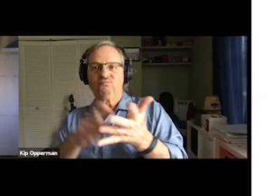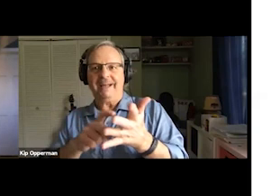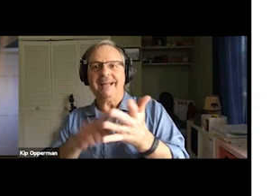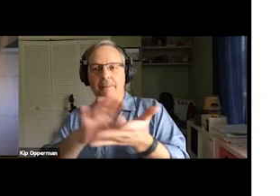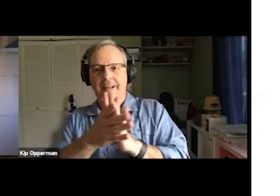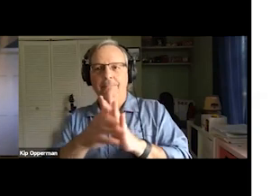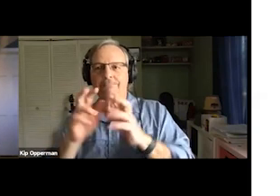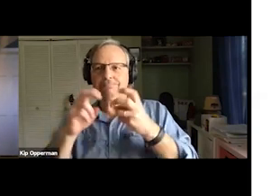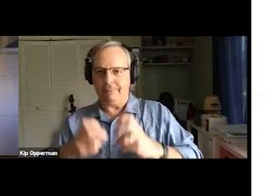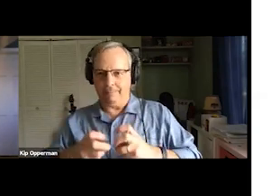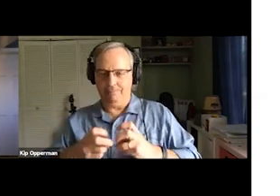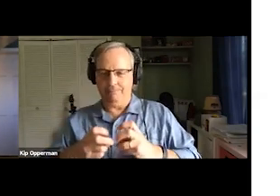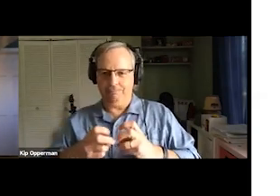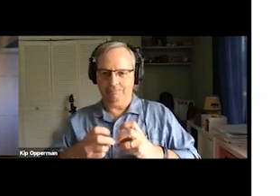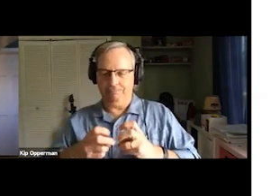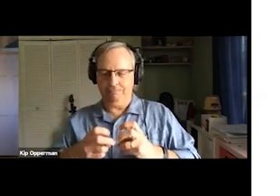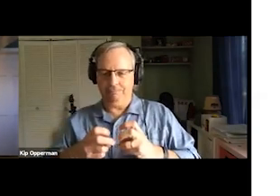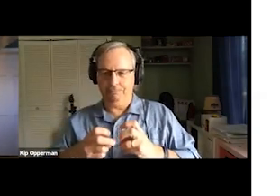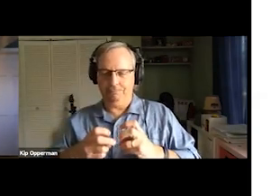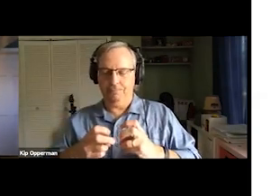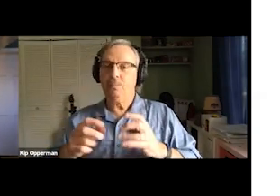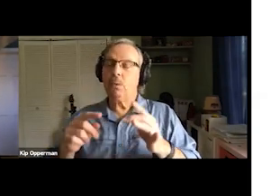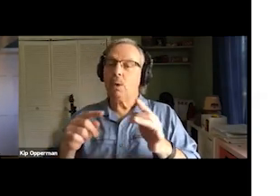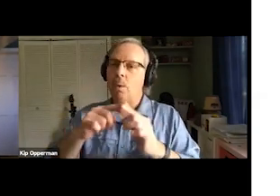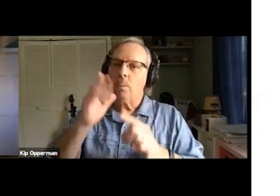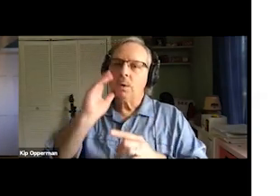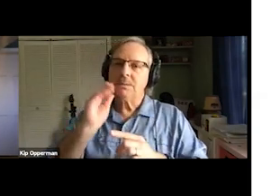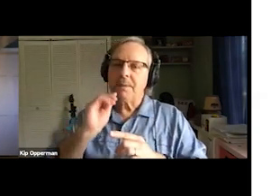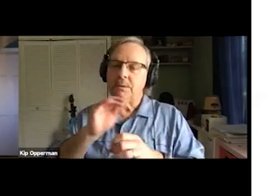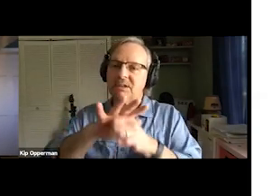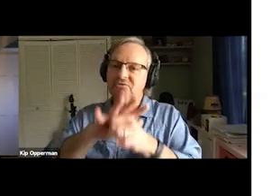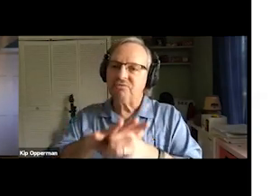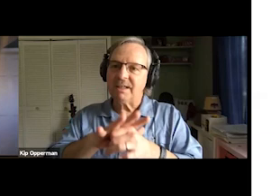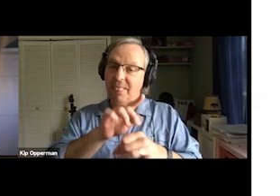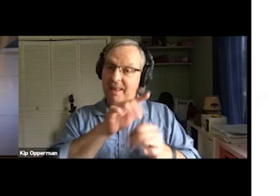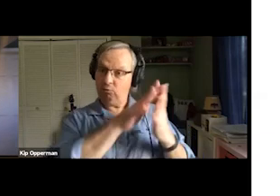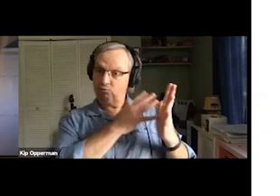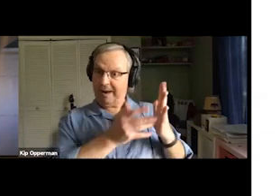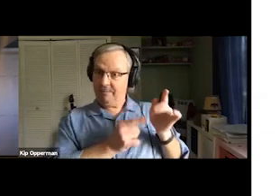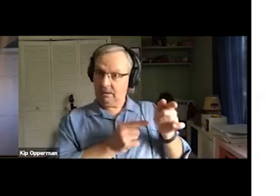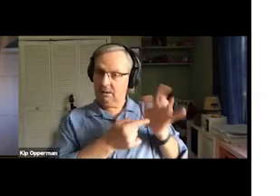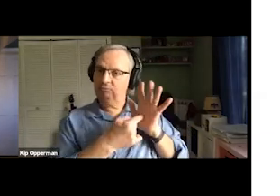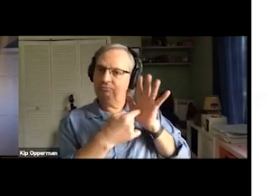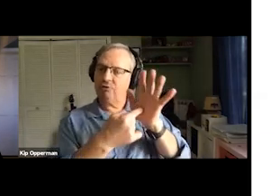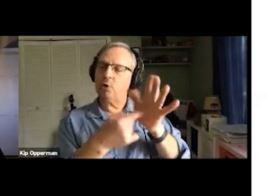Entonces, cuando experimentamos estrés, este gráfico muestra lo que le sucede a una persona